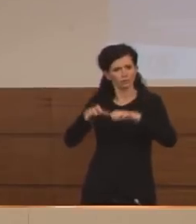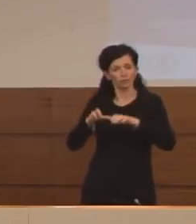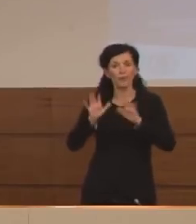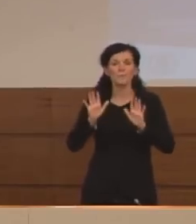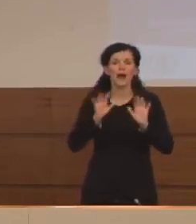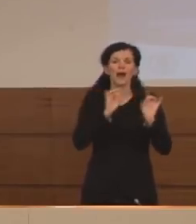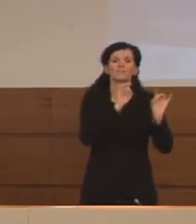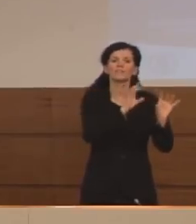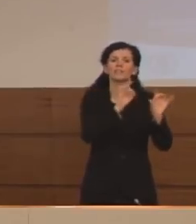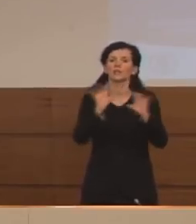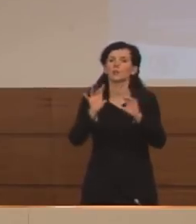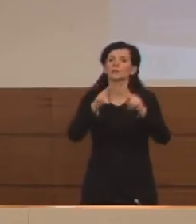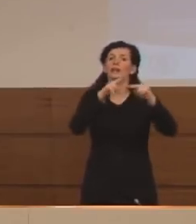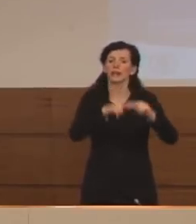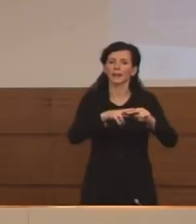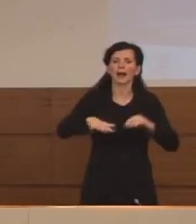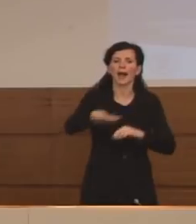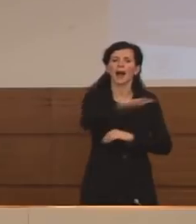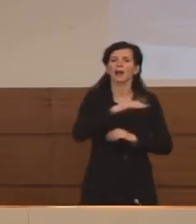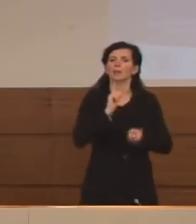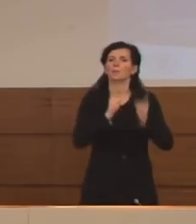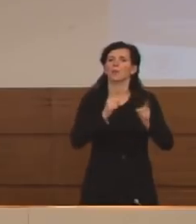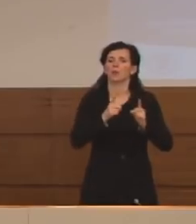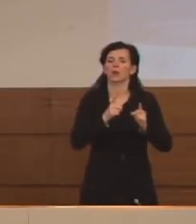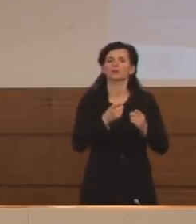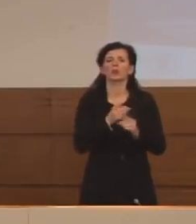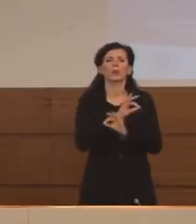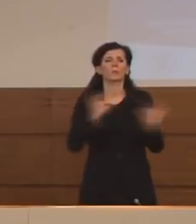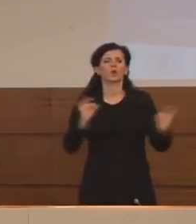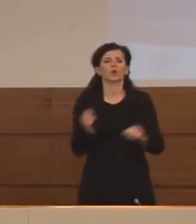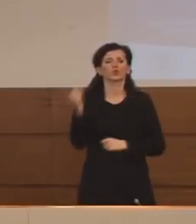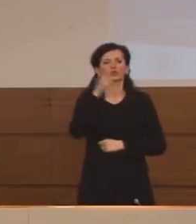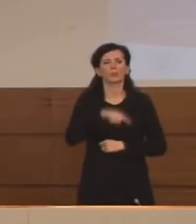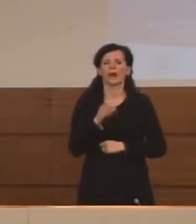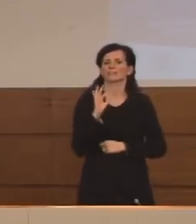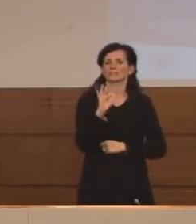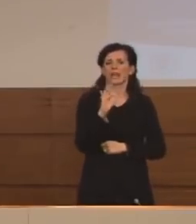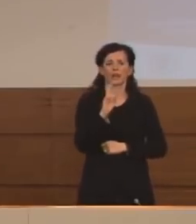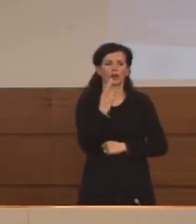Non è che arriviamo a zero dopodomani o fra una settimana o due settimane